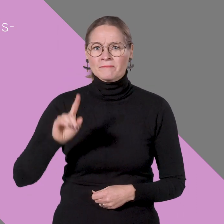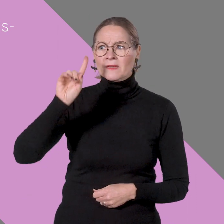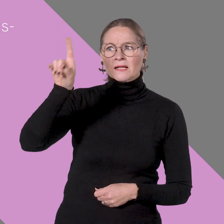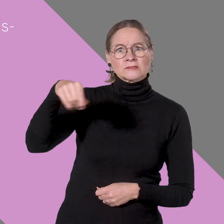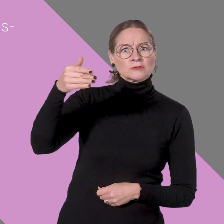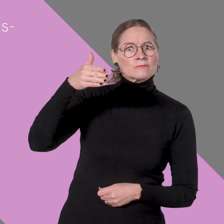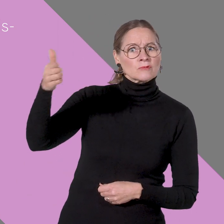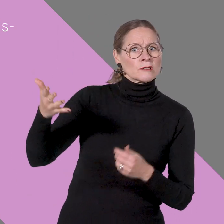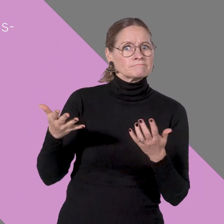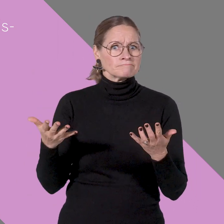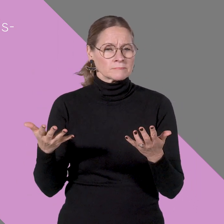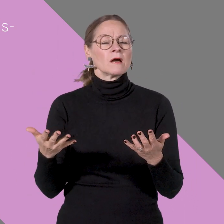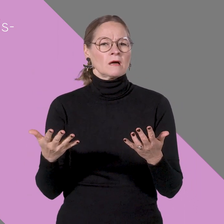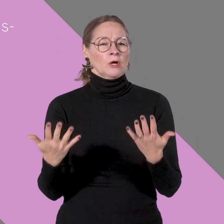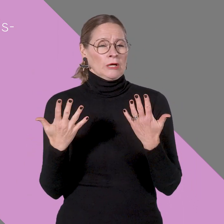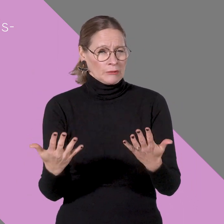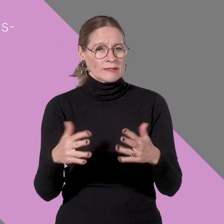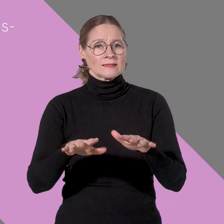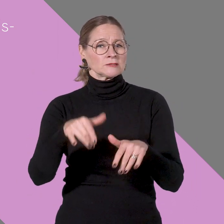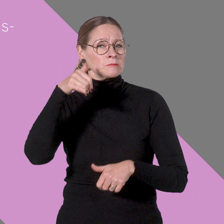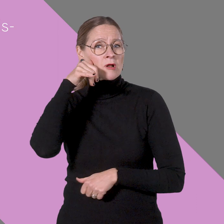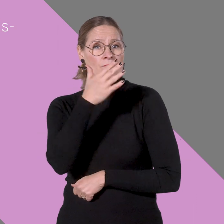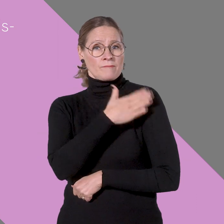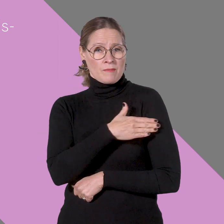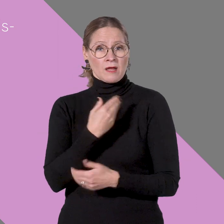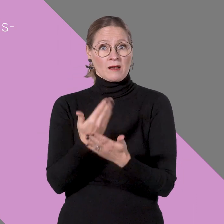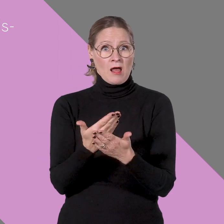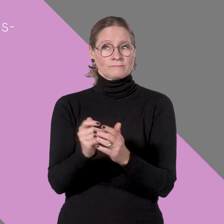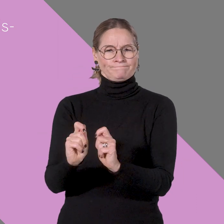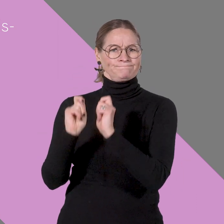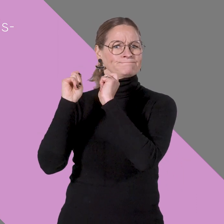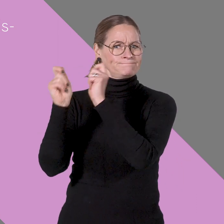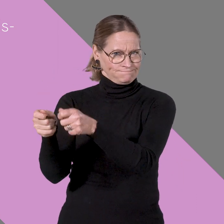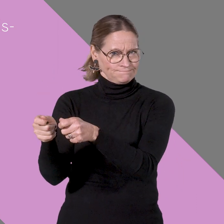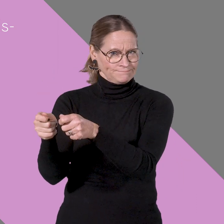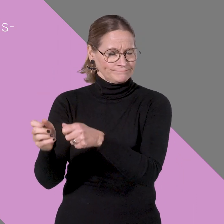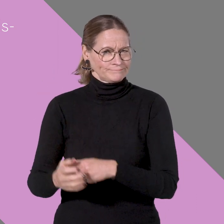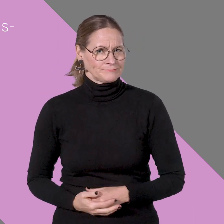Tekstipuhelupalvelu hakee parhaillaan rahoitusta ensi vuodelle.